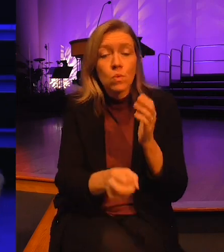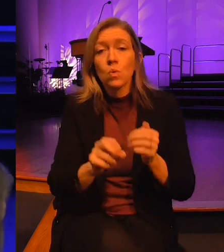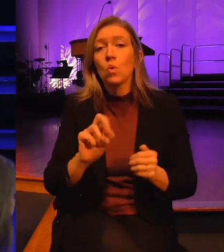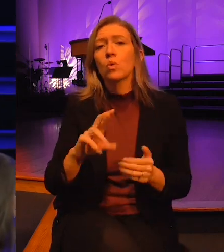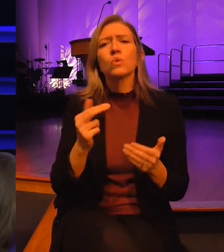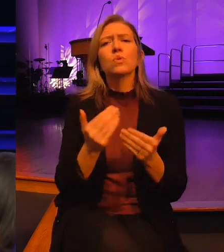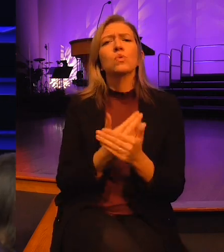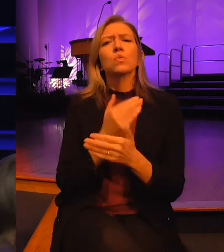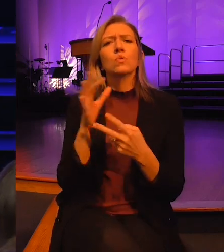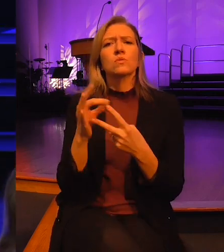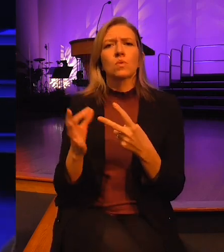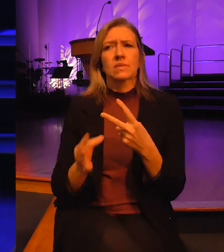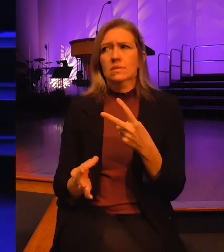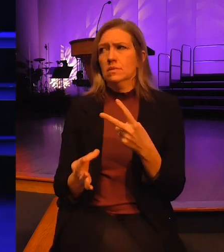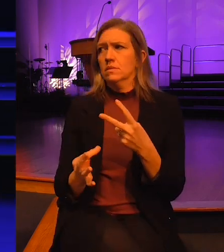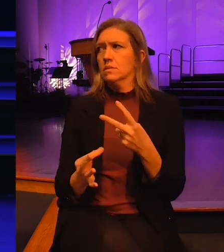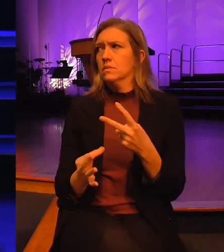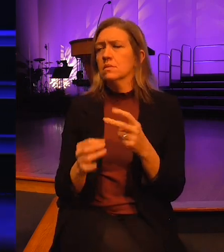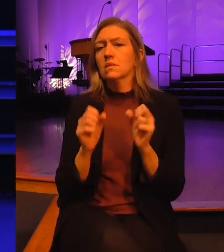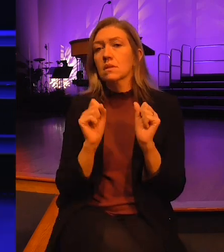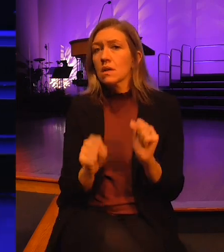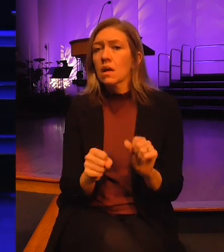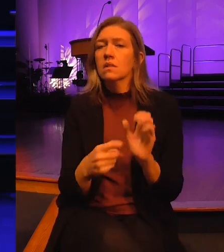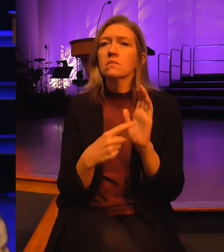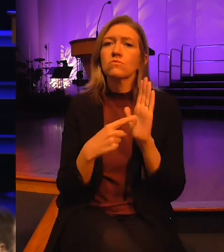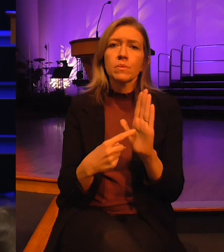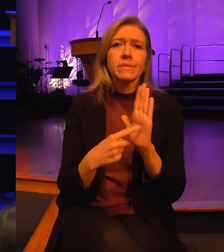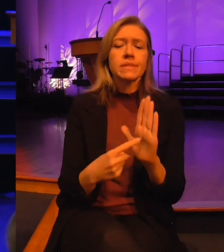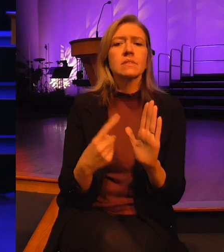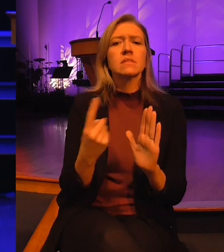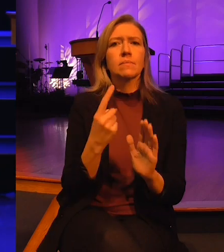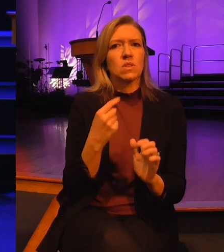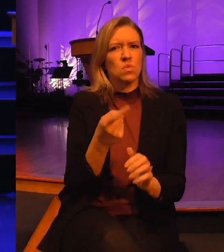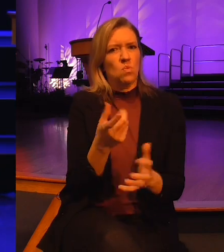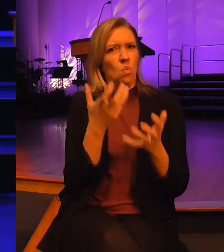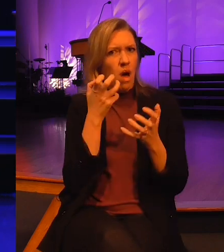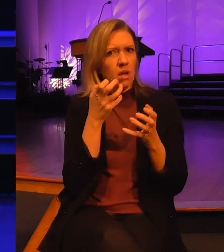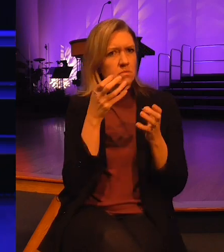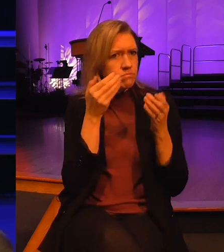simbolizar aquello en lo que quieres entrar o, si no sabes qué es, es